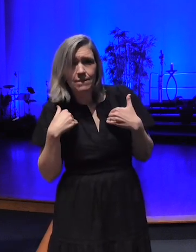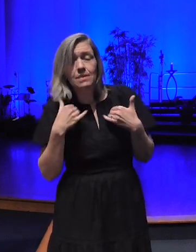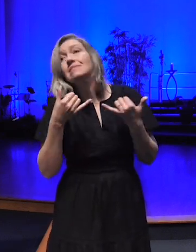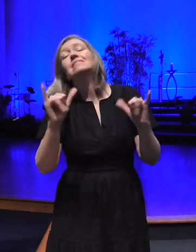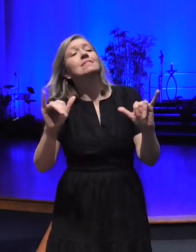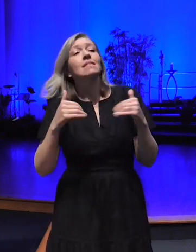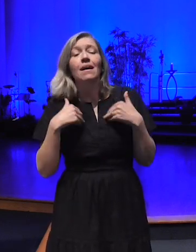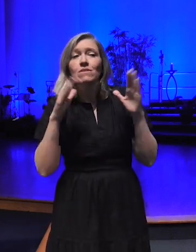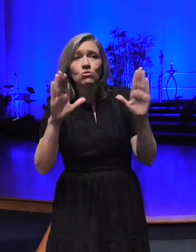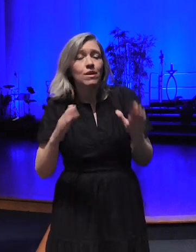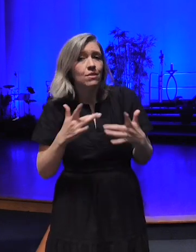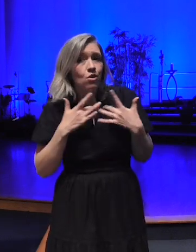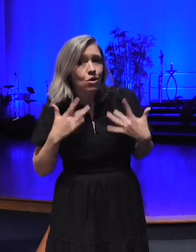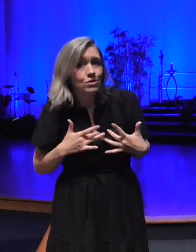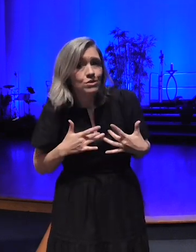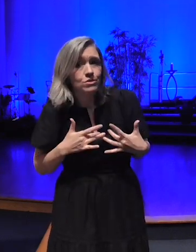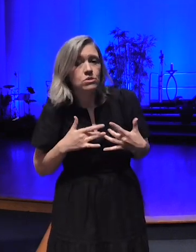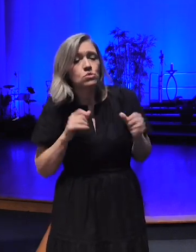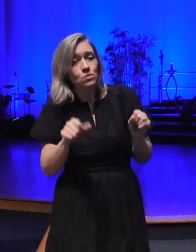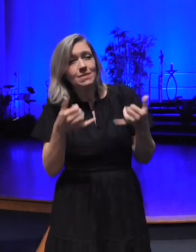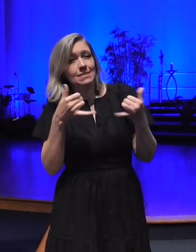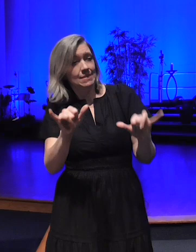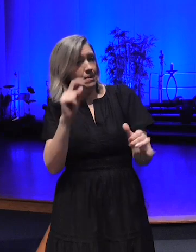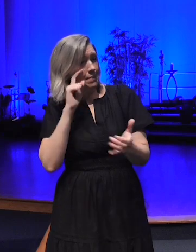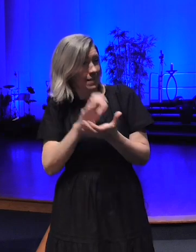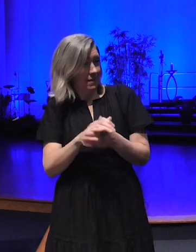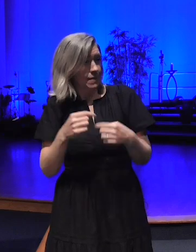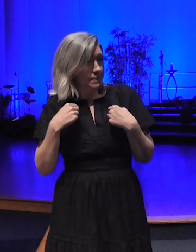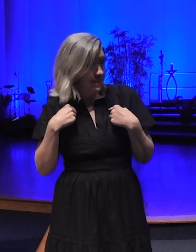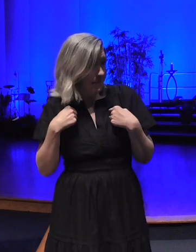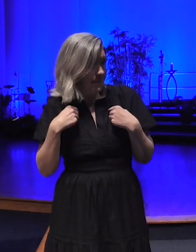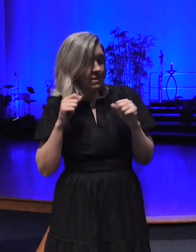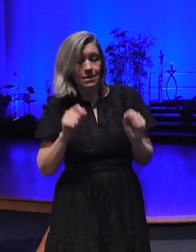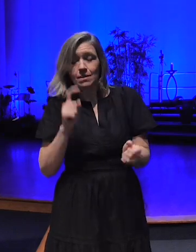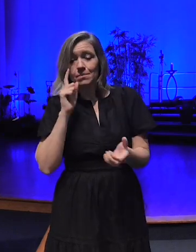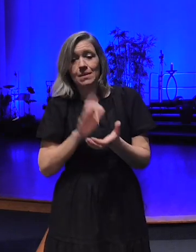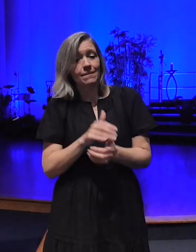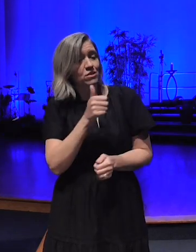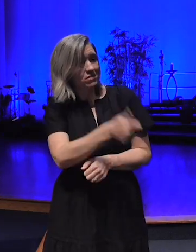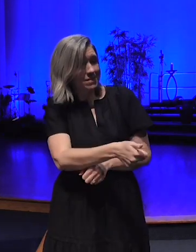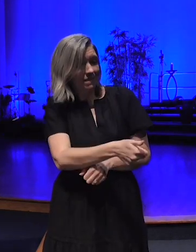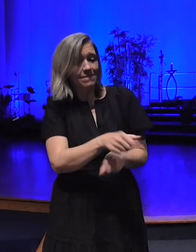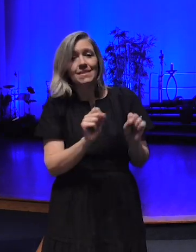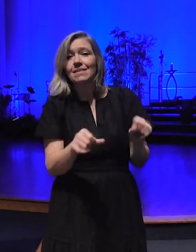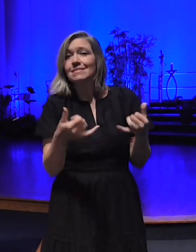todavía puedes creer en mí y todavía puedes creer en ti mismo y todavía puedes creer en la vida